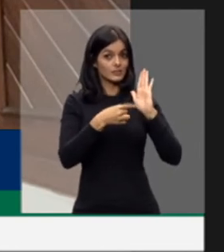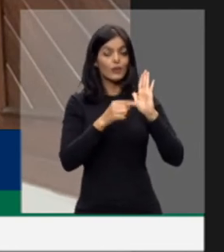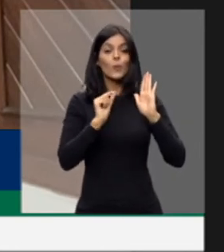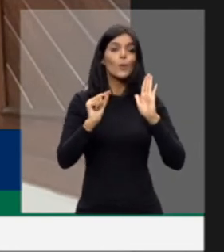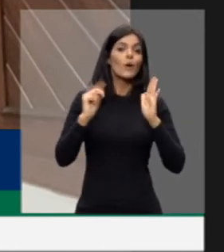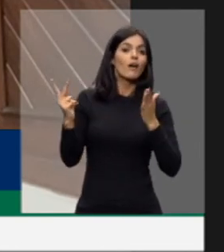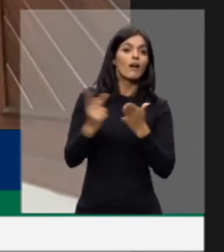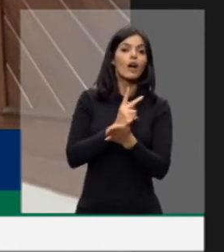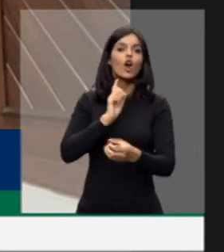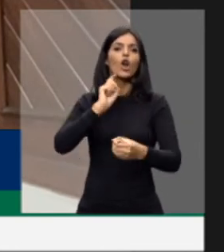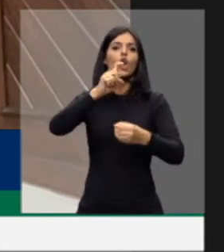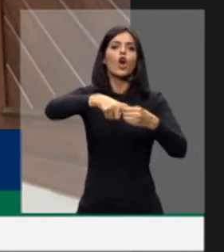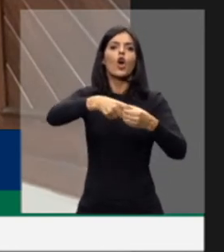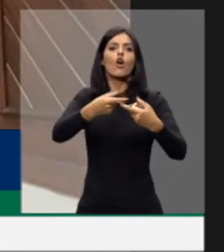BOJO DA EMENDA CONSTITUCIONAL 108, ESSES DESTAQUES ACABARAM